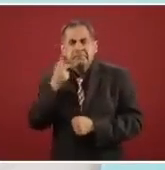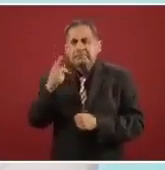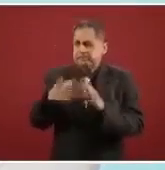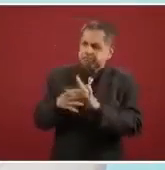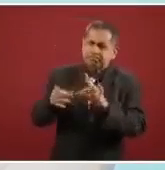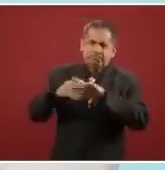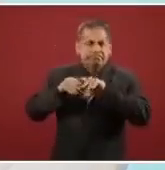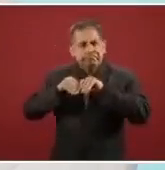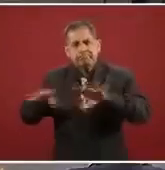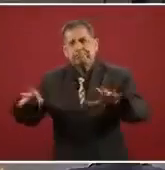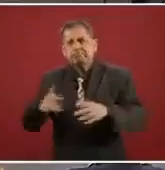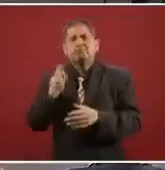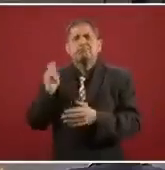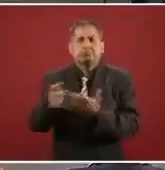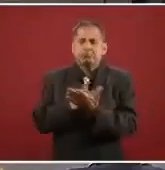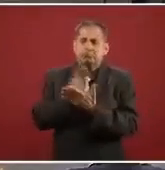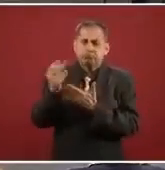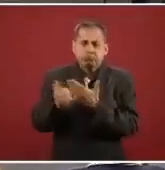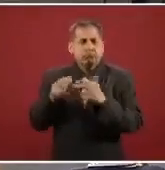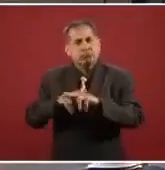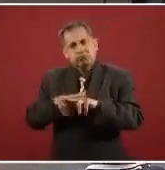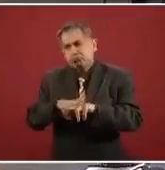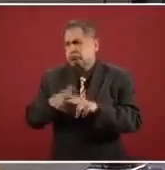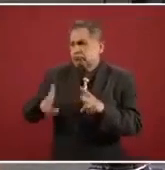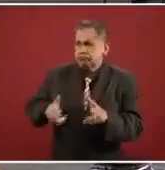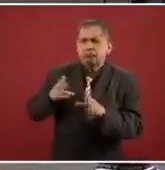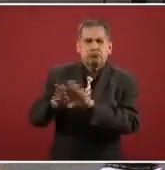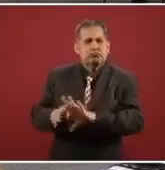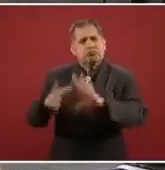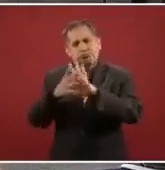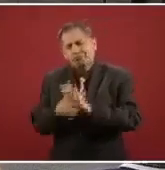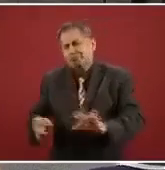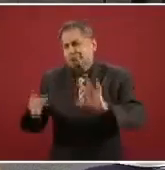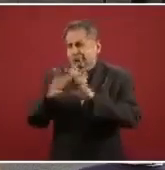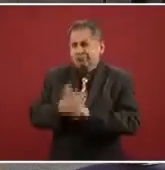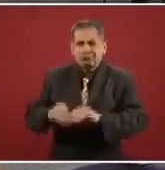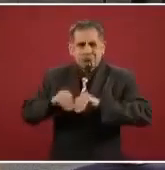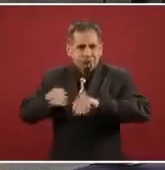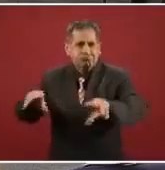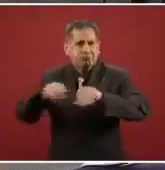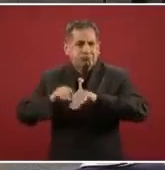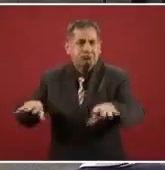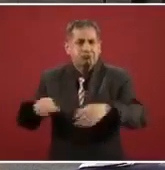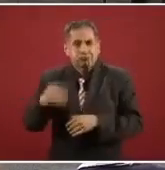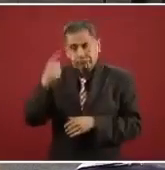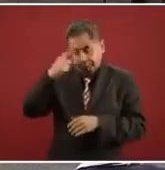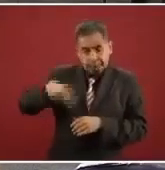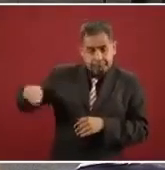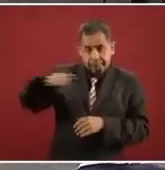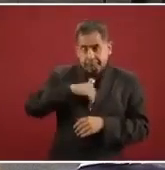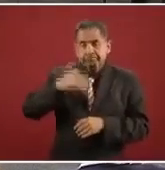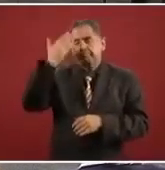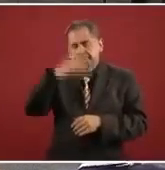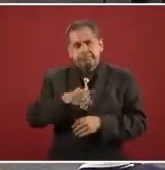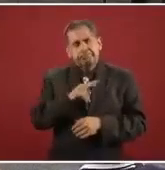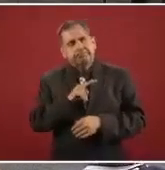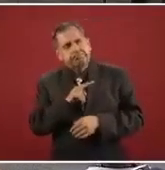este proyecto, de modo que nuestras autoridades pudieran tener todos los elementos para tomar